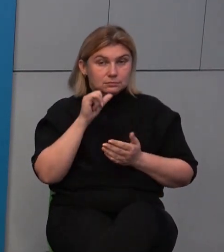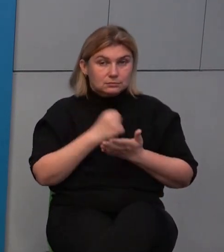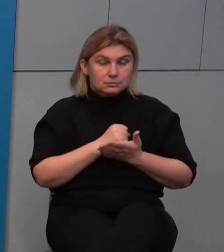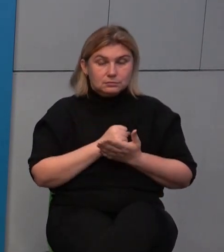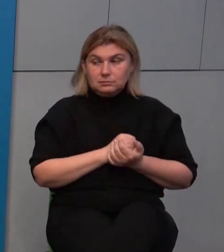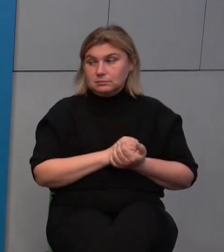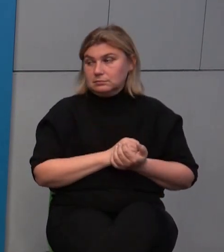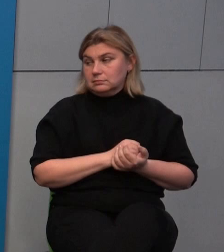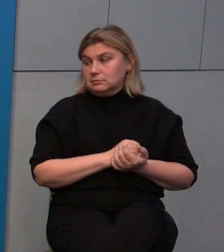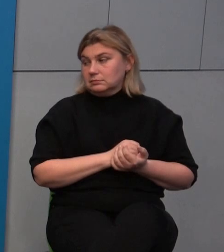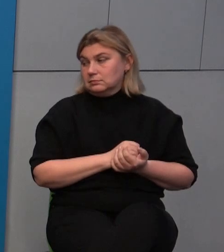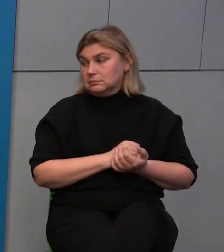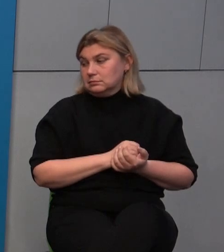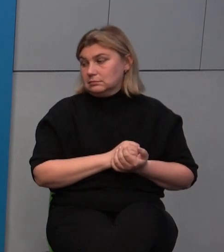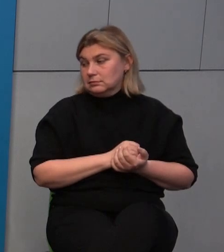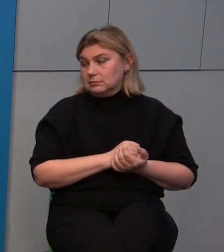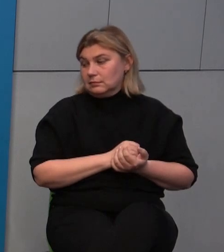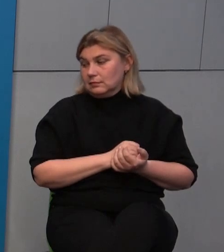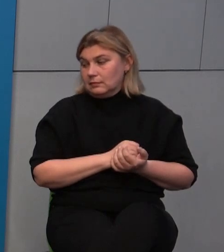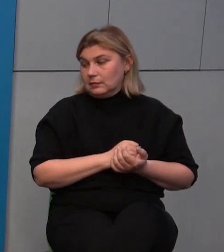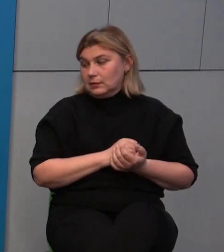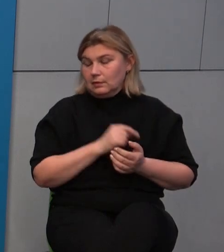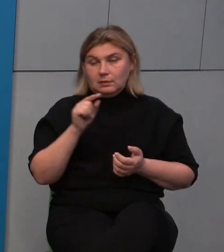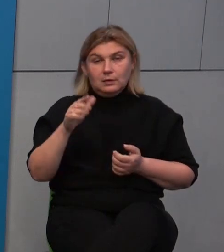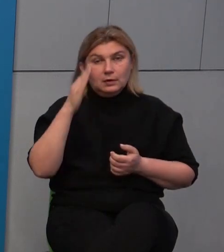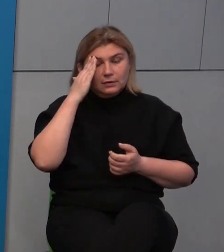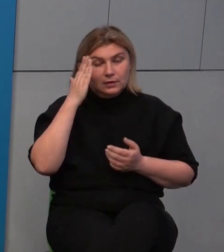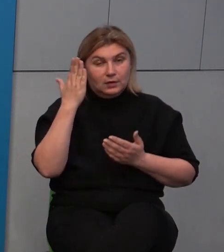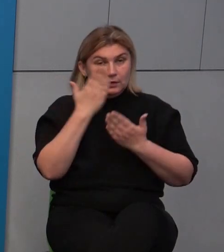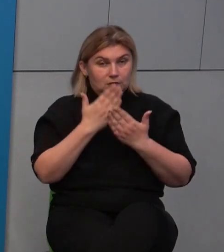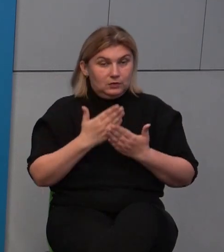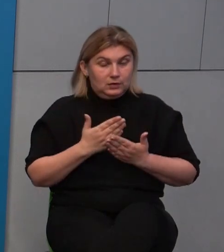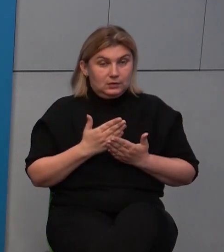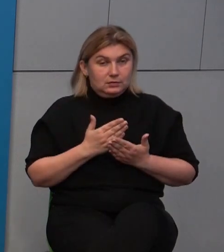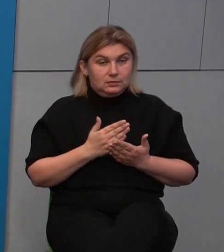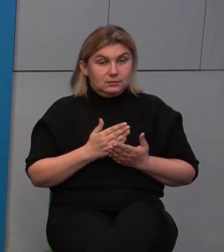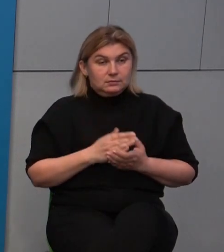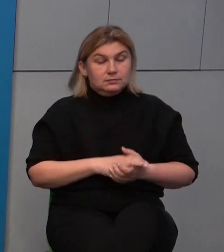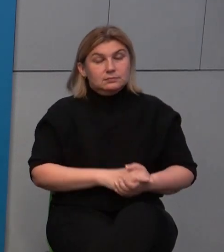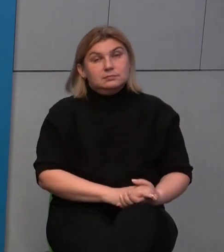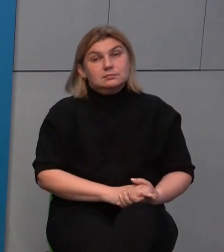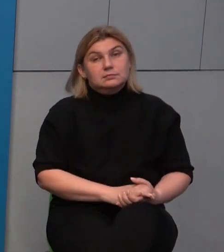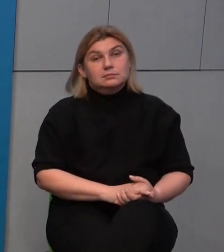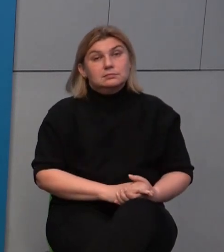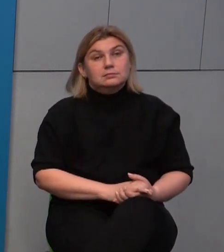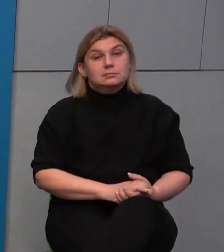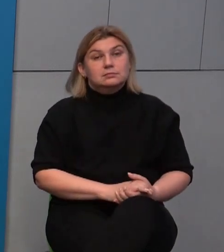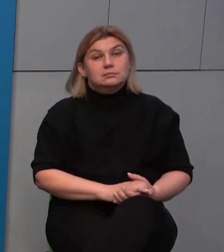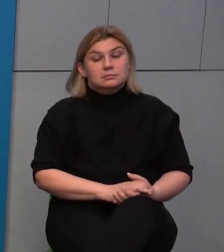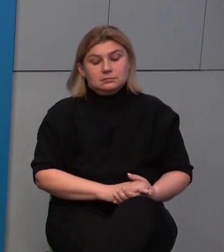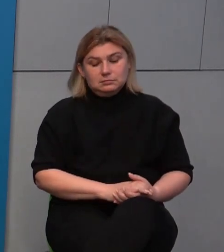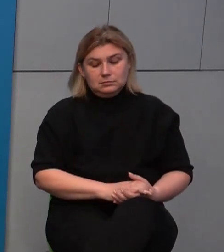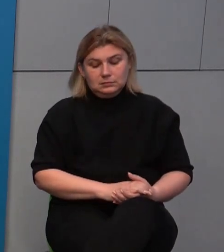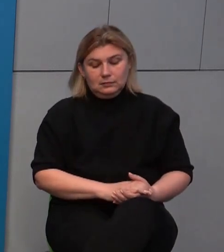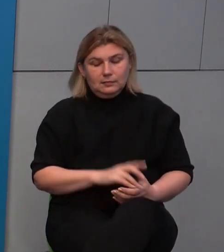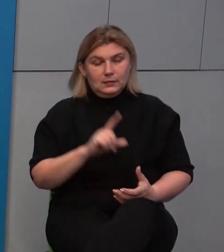Więc oni wiedzieli, że są czytani i Lem się też strasznie,